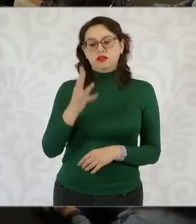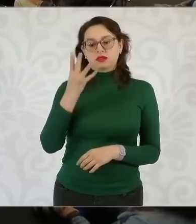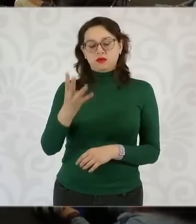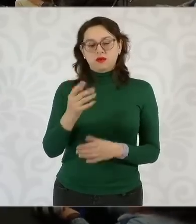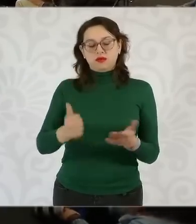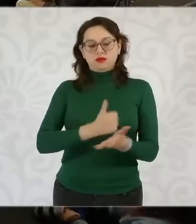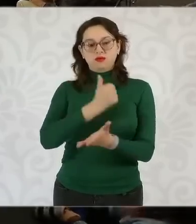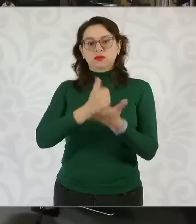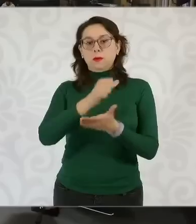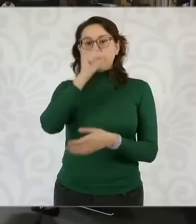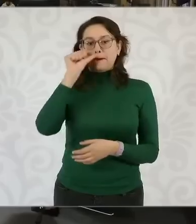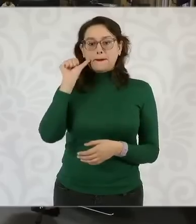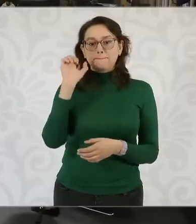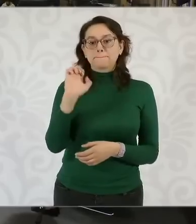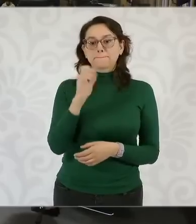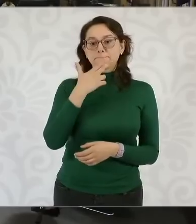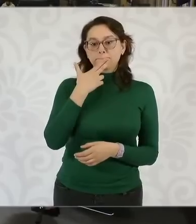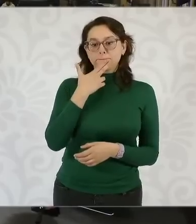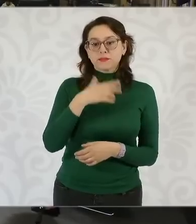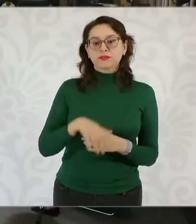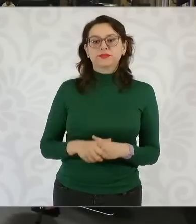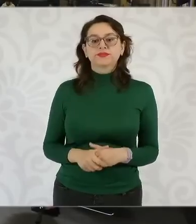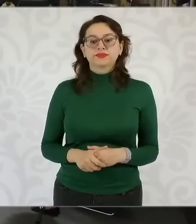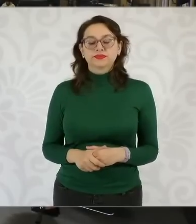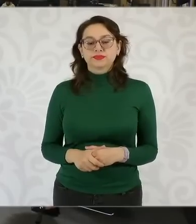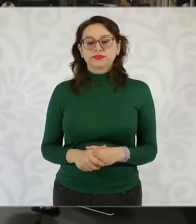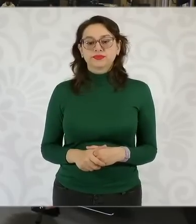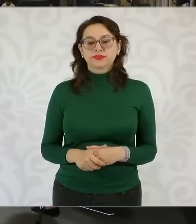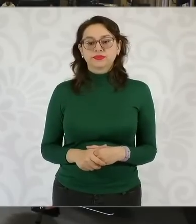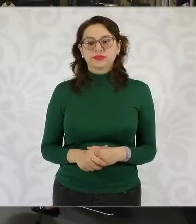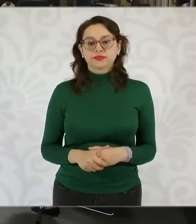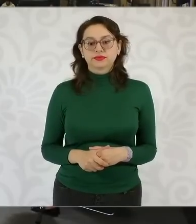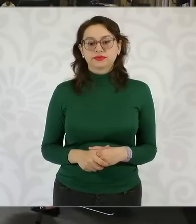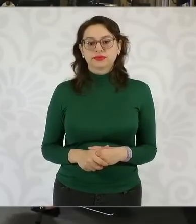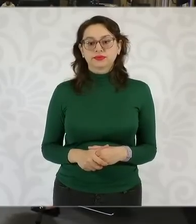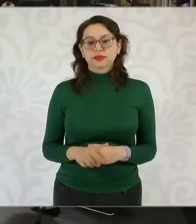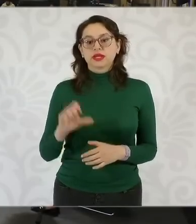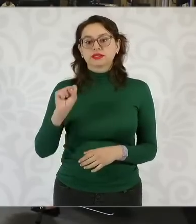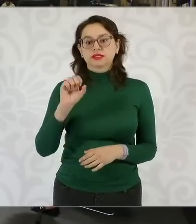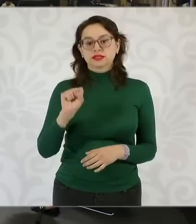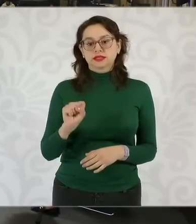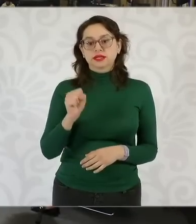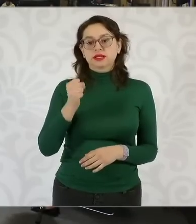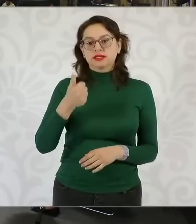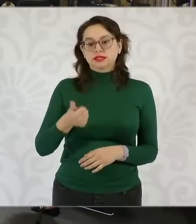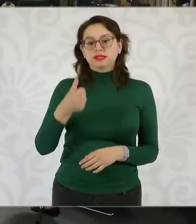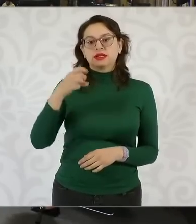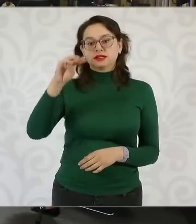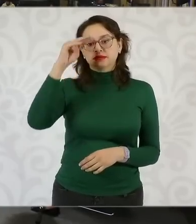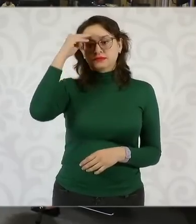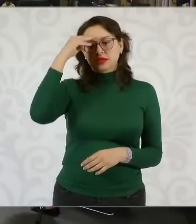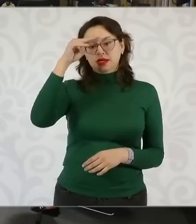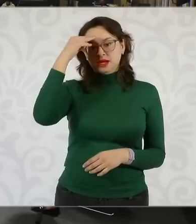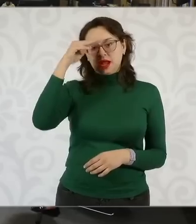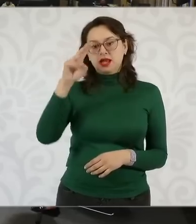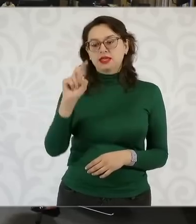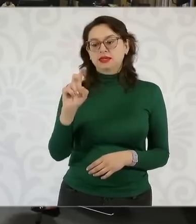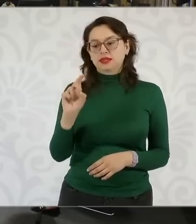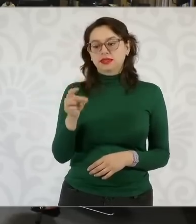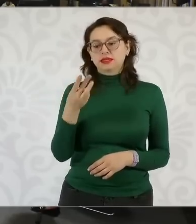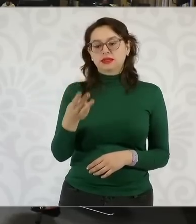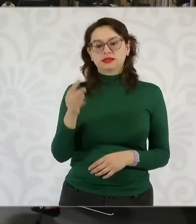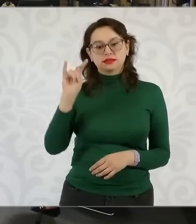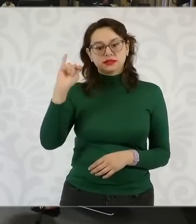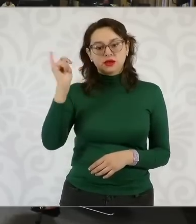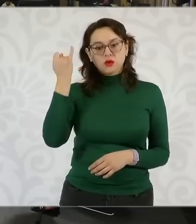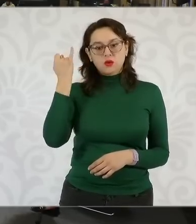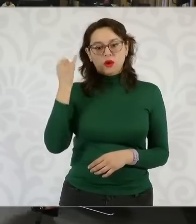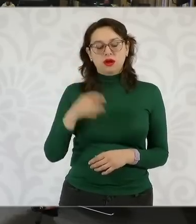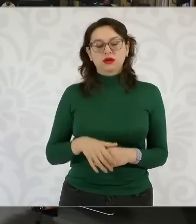de de Chihuahua y del 66 de mexical y Del 33 de Tijuana yo quisiera preguntarle a quién viene